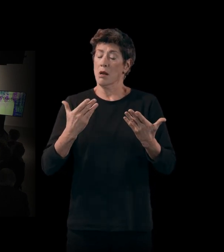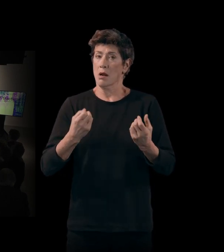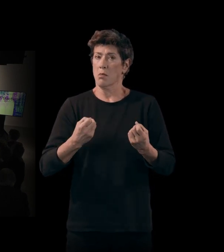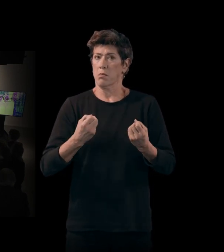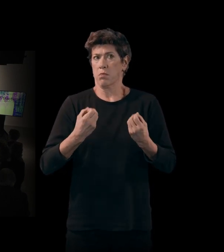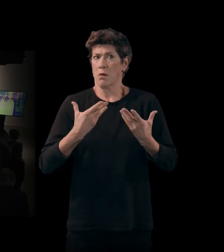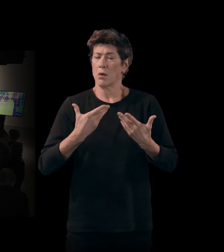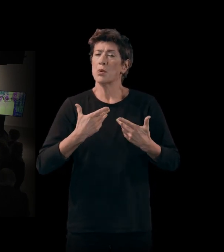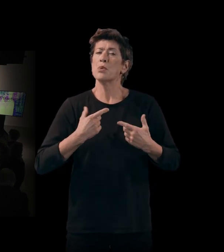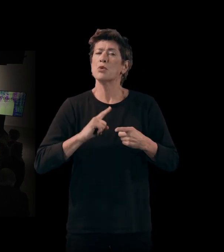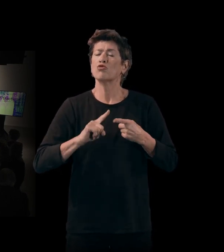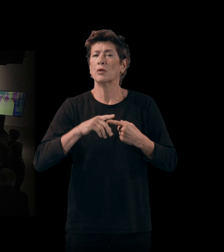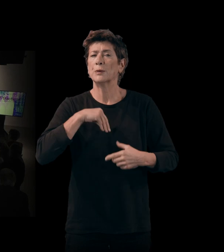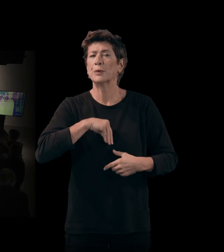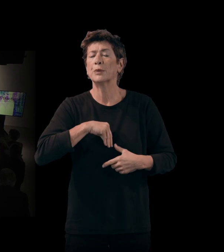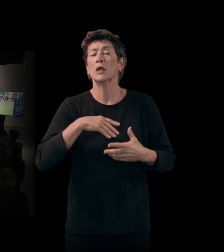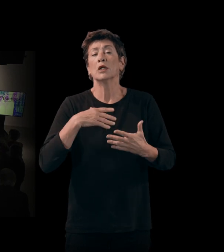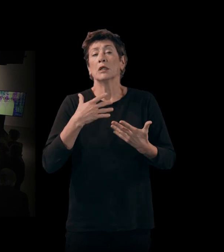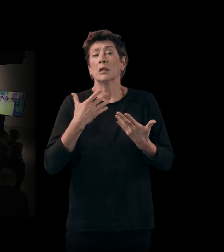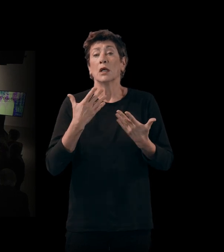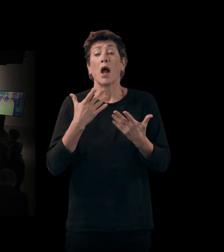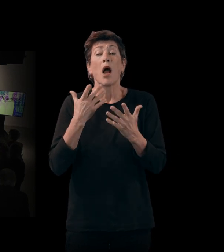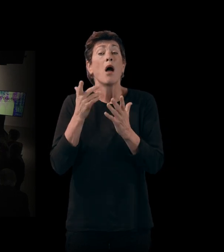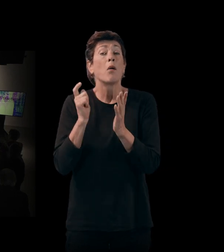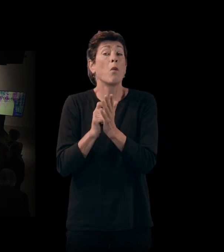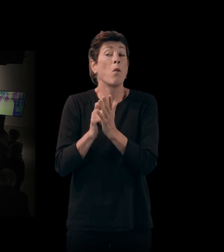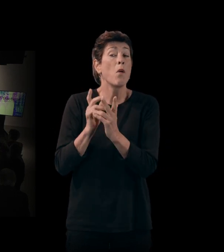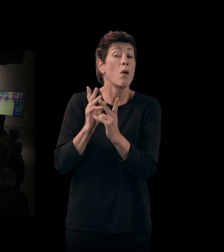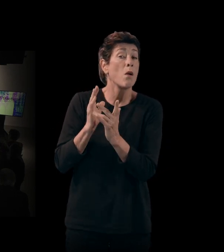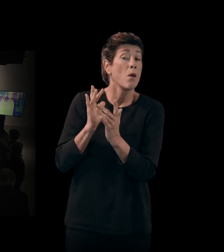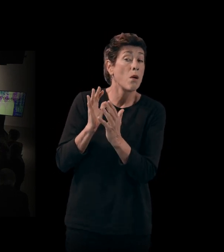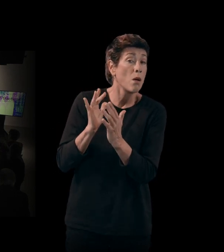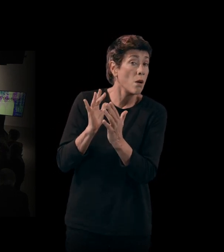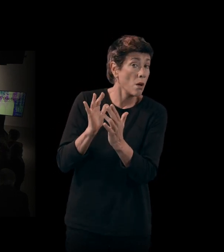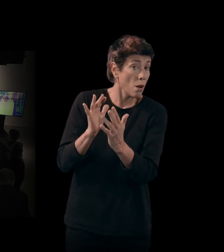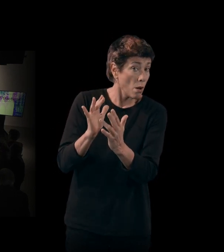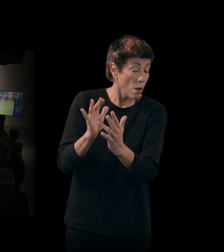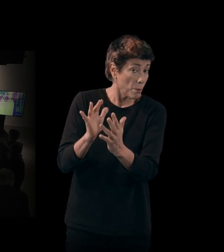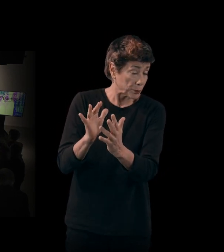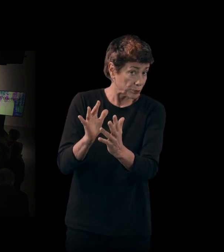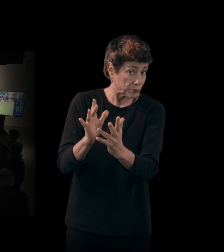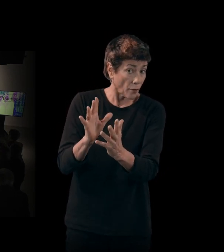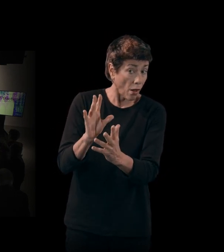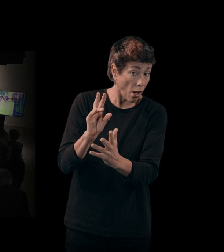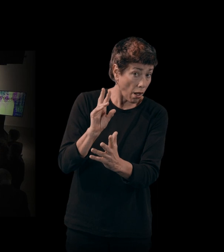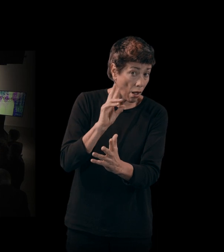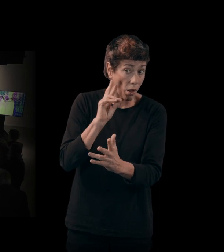Et quand cette grotte, on voit physiquement,